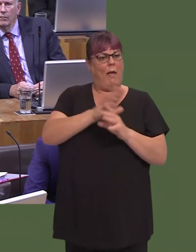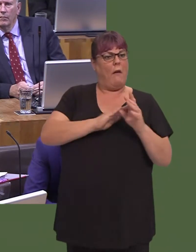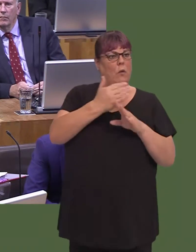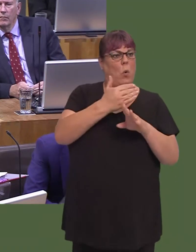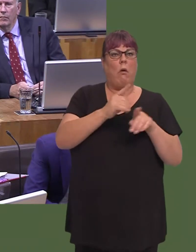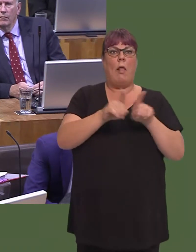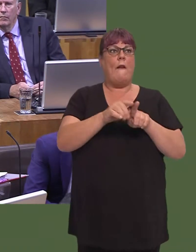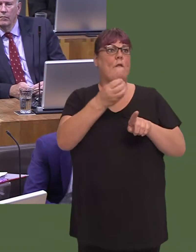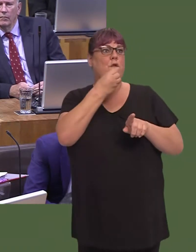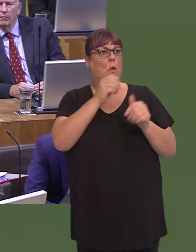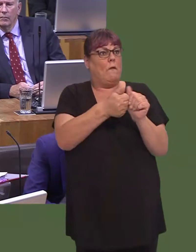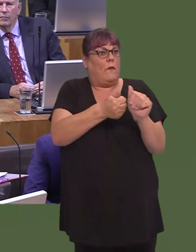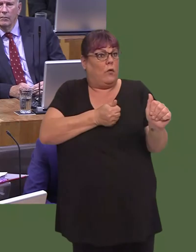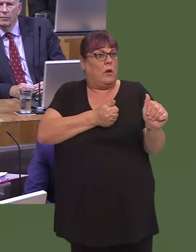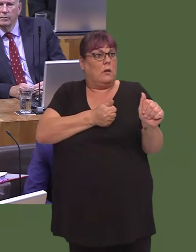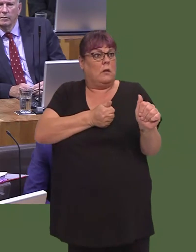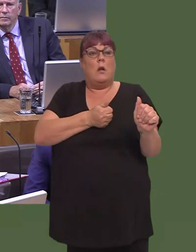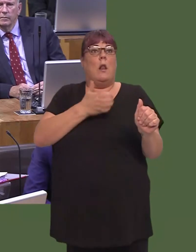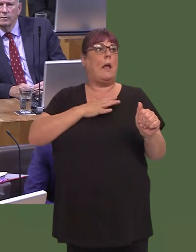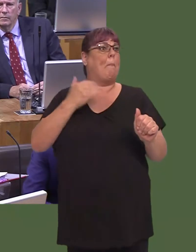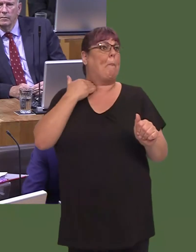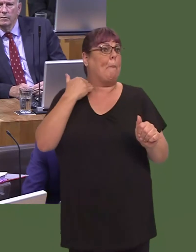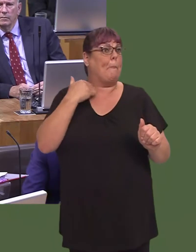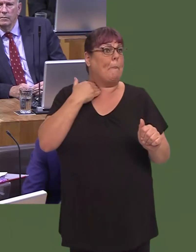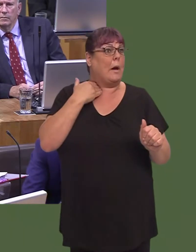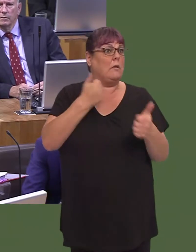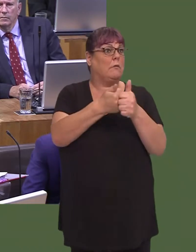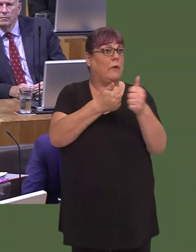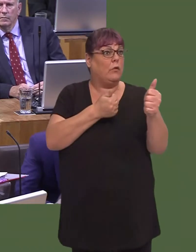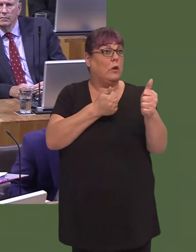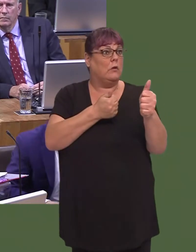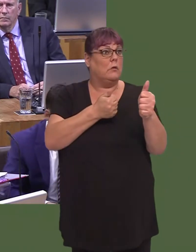yr hanes yn mynd nÙl 18 mlynedd. Mi oedd yna ganiat‚d cynllunio wedi cael ei roi